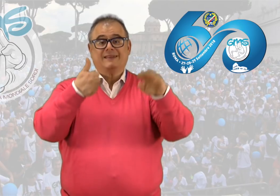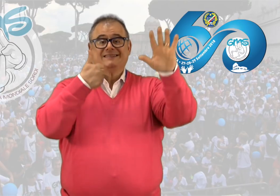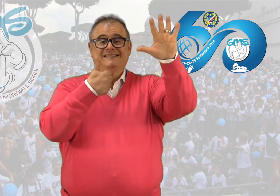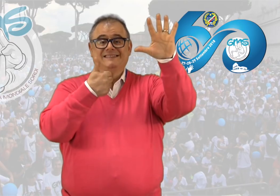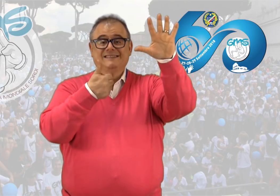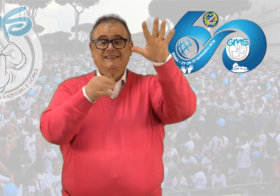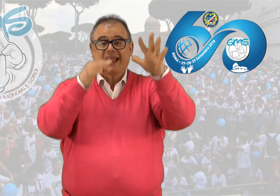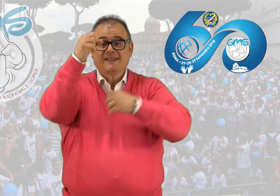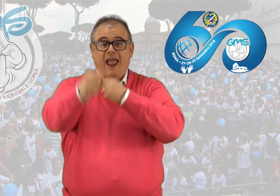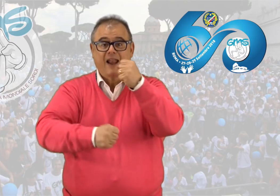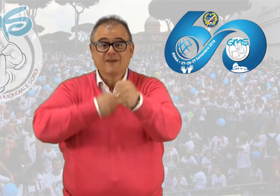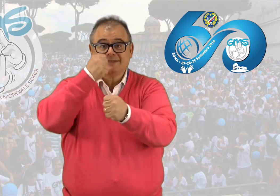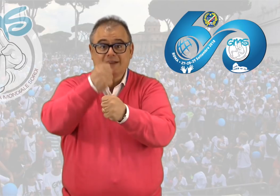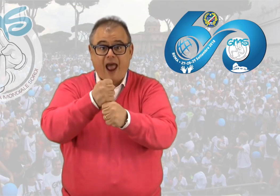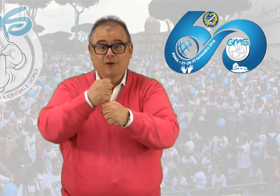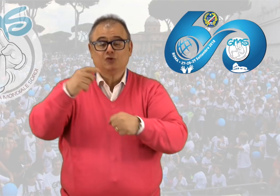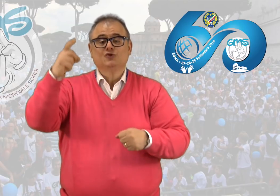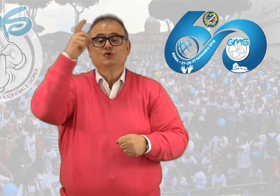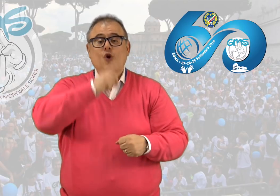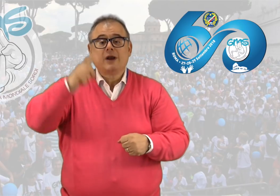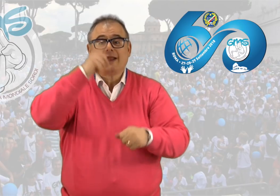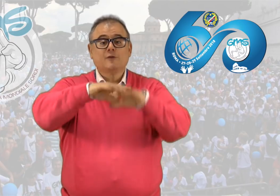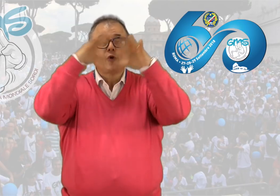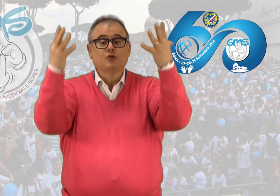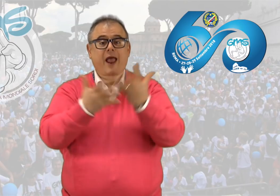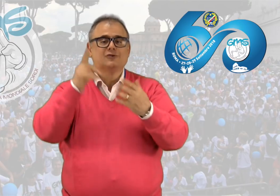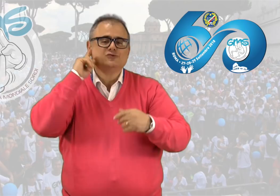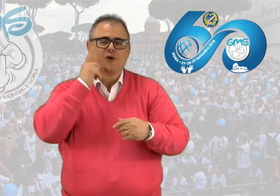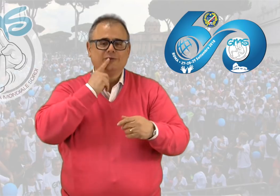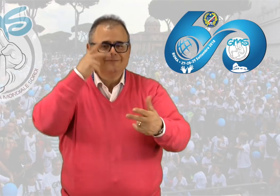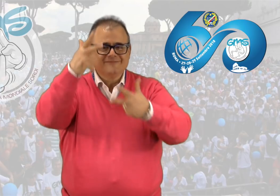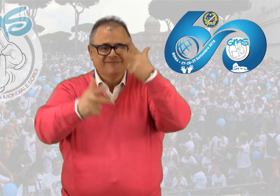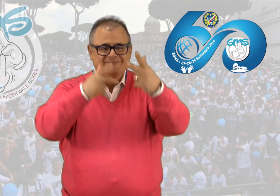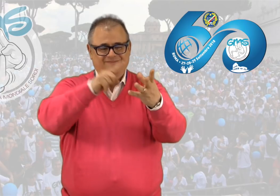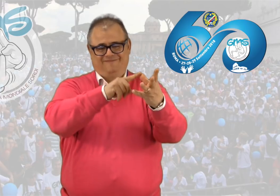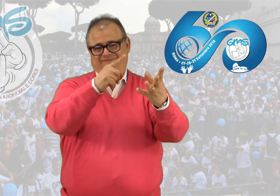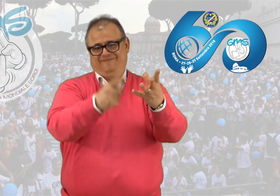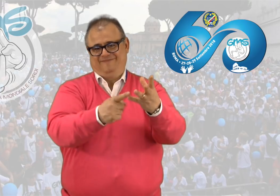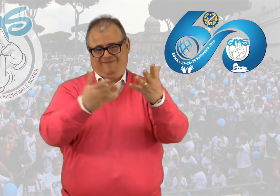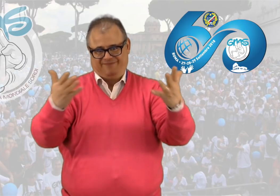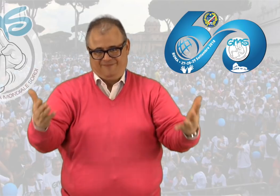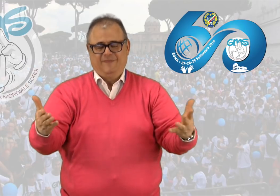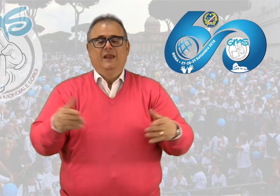il 60esimo Anniversario della Giornata Mondiale del Sordo